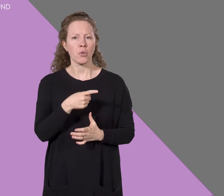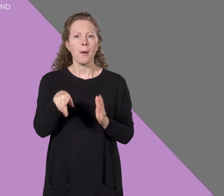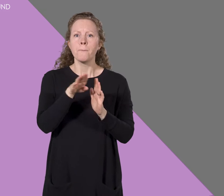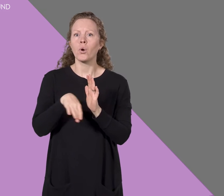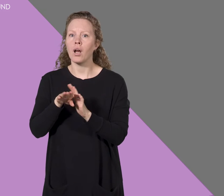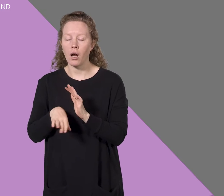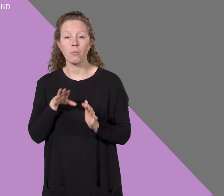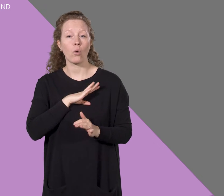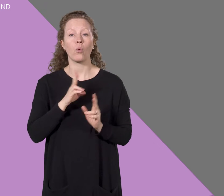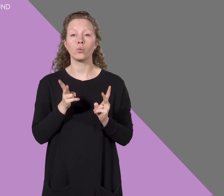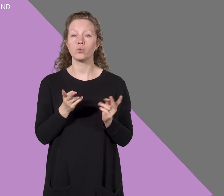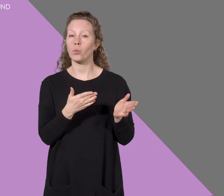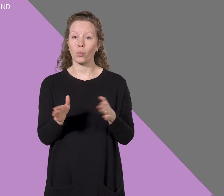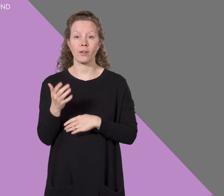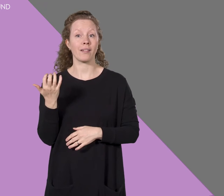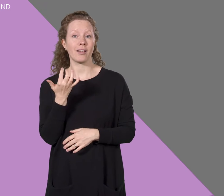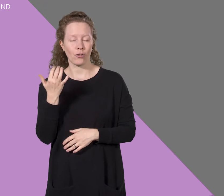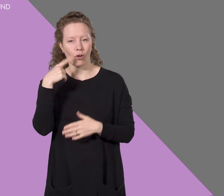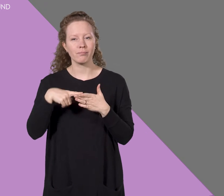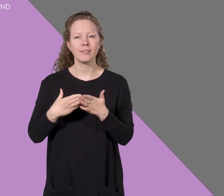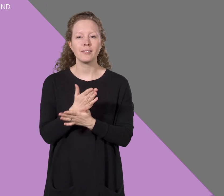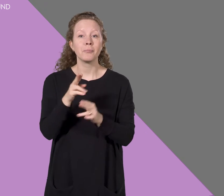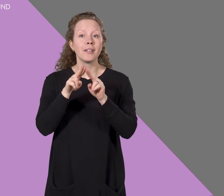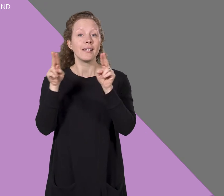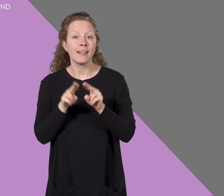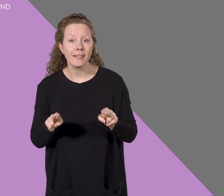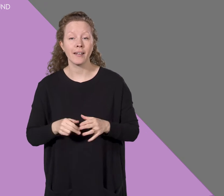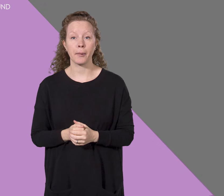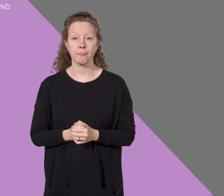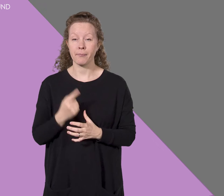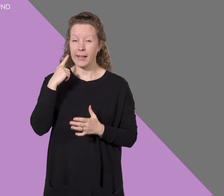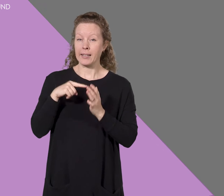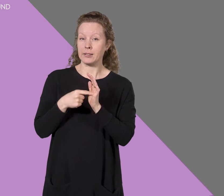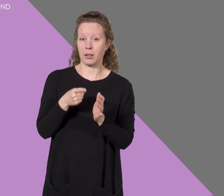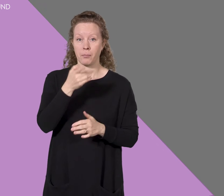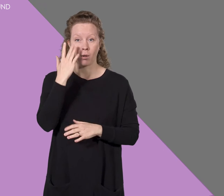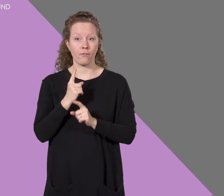Det ordnas även digitalt program och man kan till exempel följa -